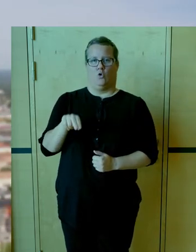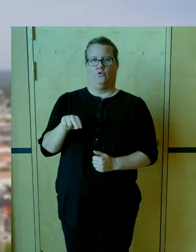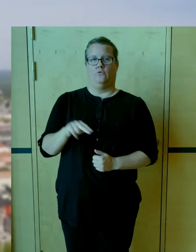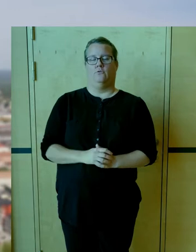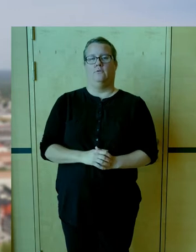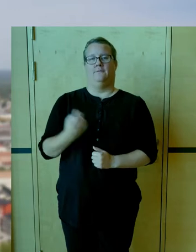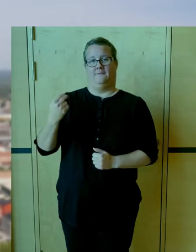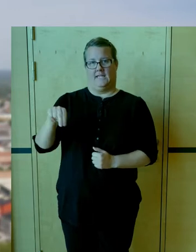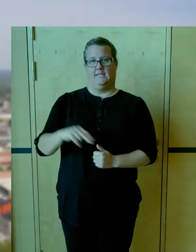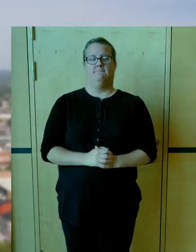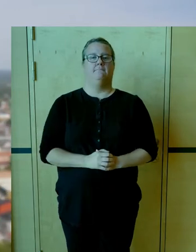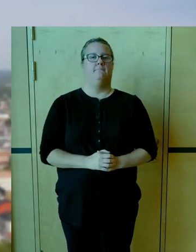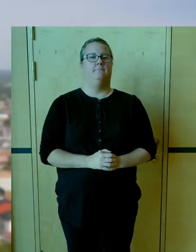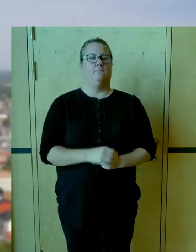Nej Petter Ersson